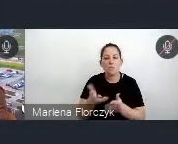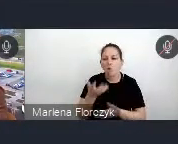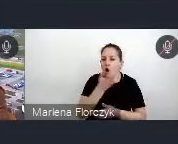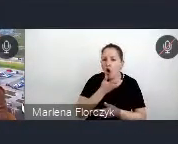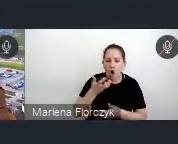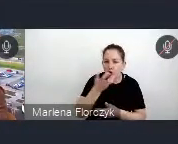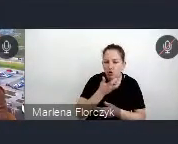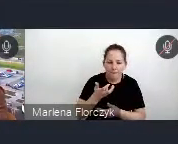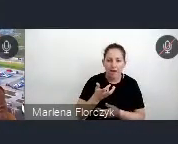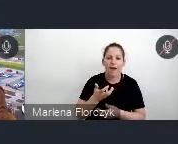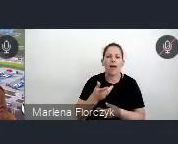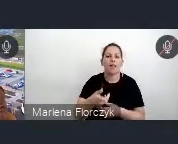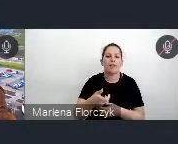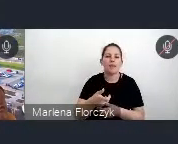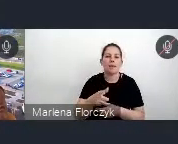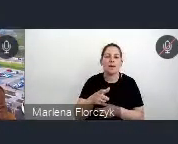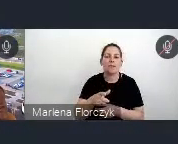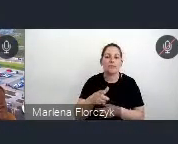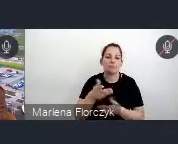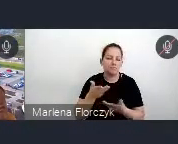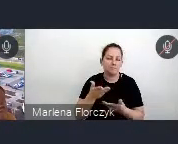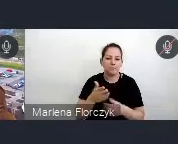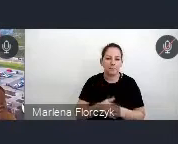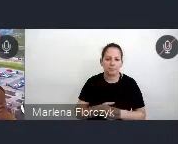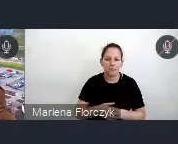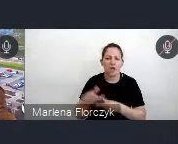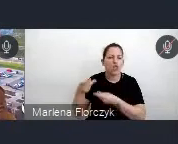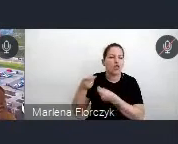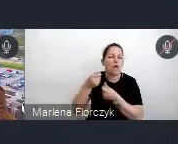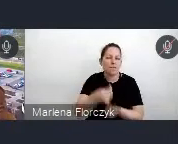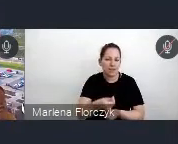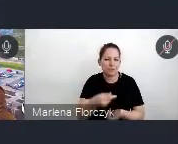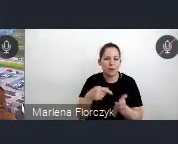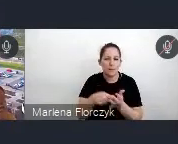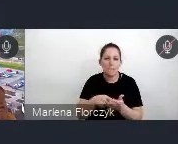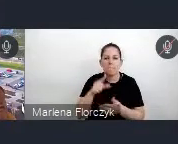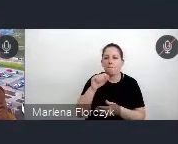chociażby poprzez dofinansowanie pomp ciepła,